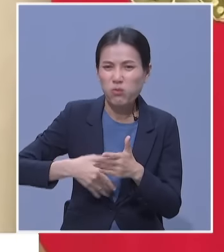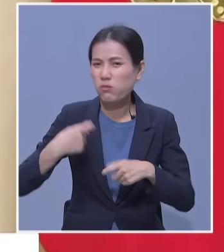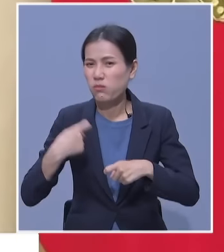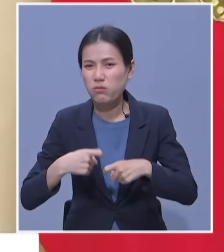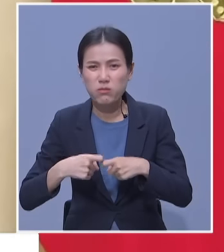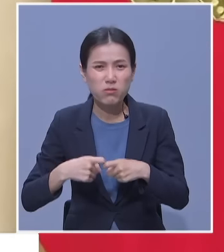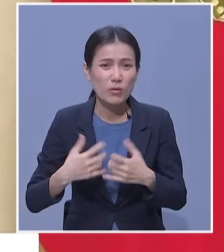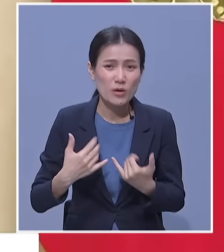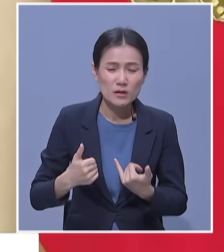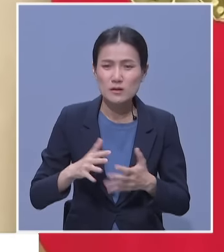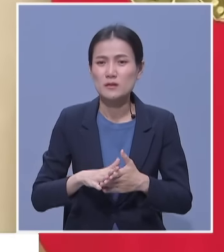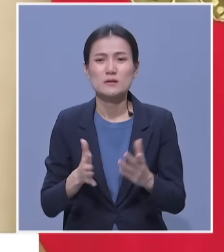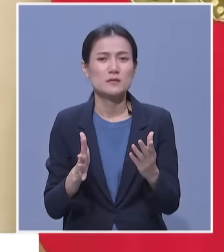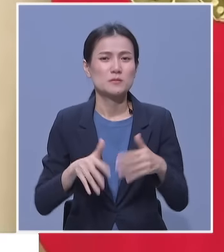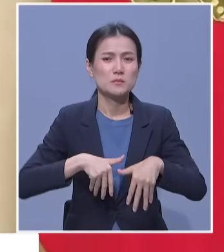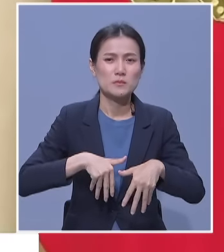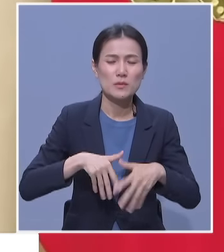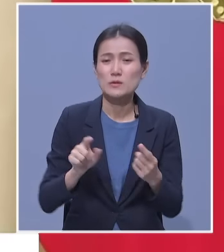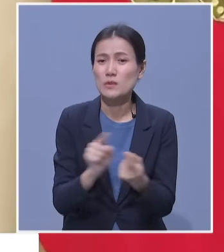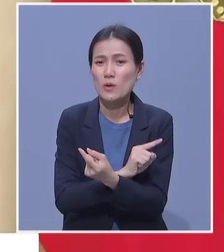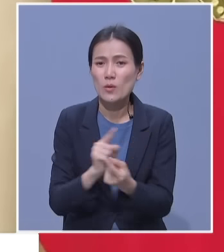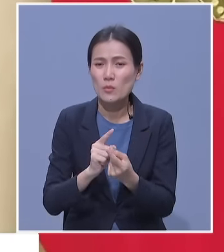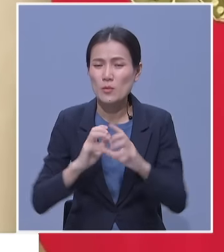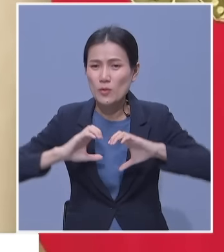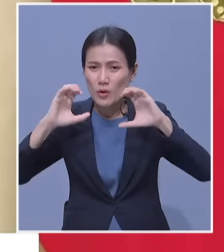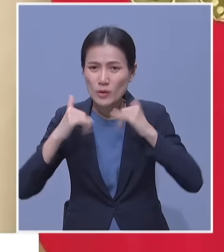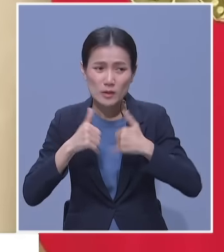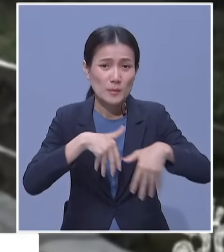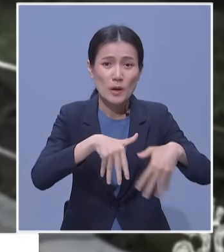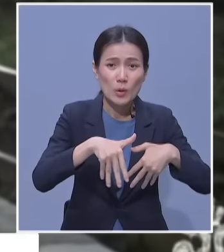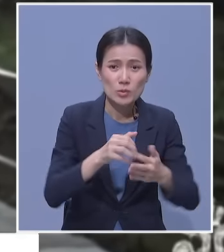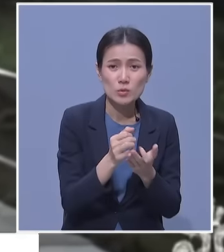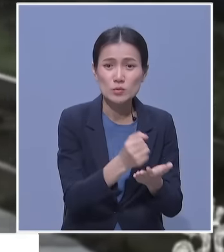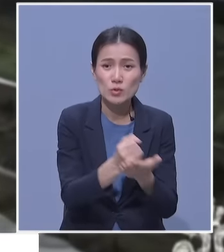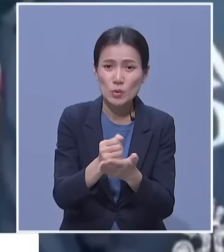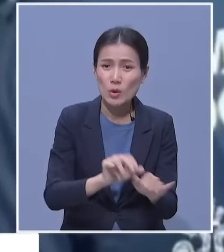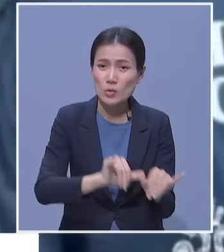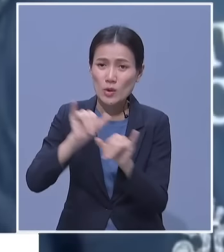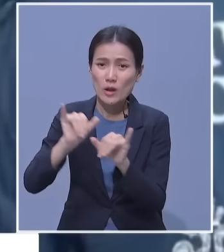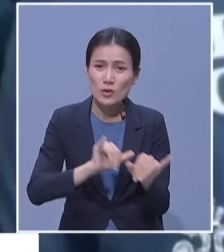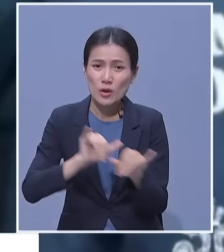ยังคงเร่งให้ความช่วยเหลือประชาชนที่ต้อง อออกบ้านเรของตัวเองเพื่อหลบหนีการสู้รบ